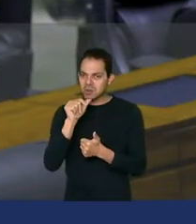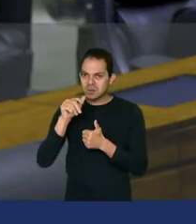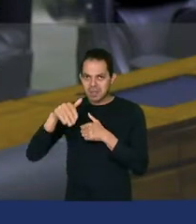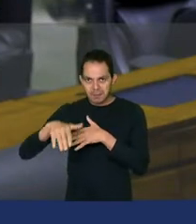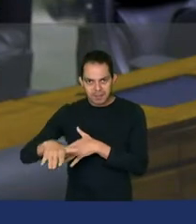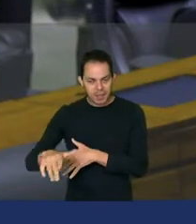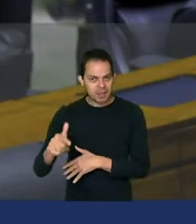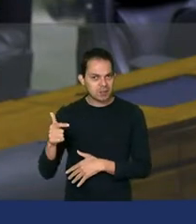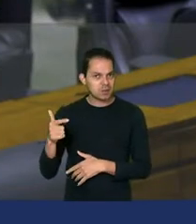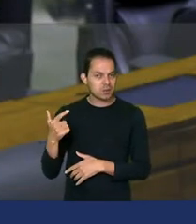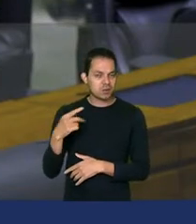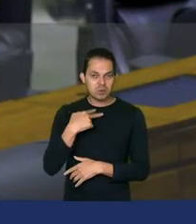QUE OS JOGOS NÃO PODEM INVADIR O ECO TURISMO, DE QUE